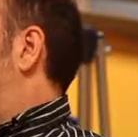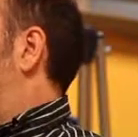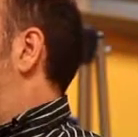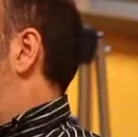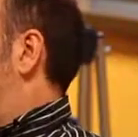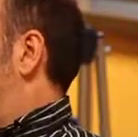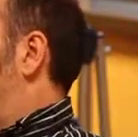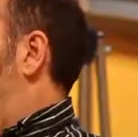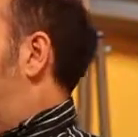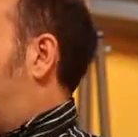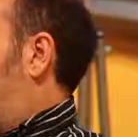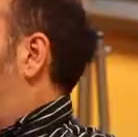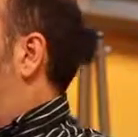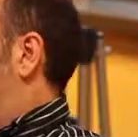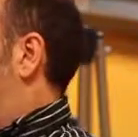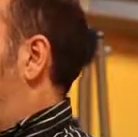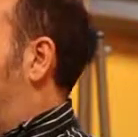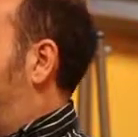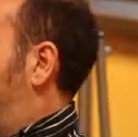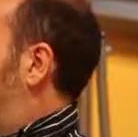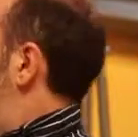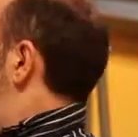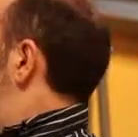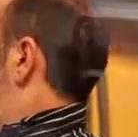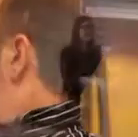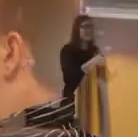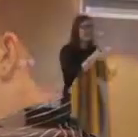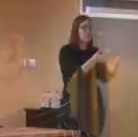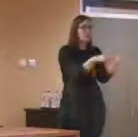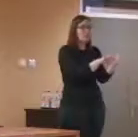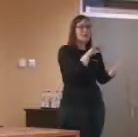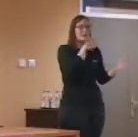rescates decididos a dedo totalmente.